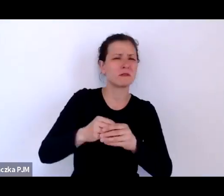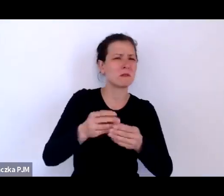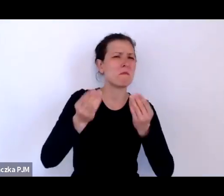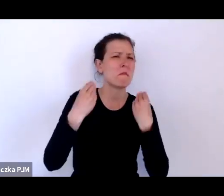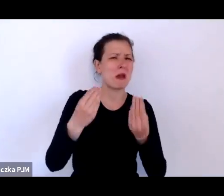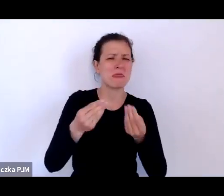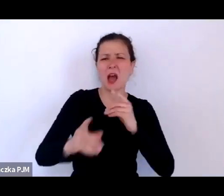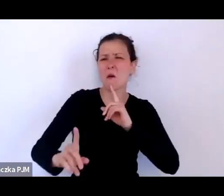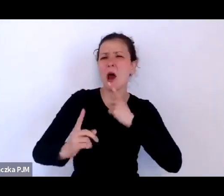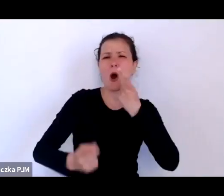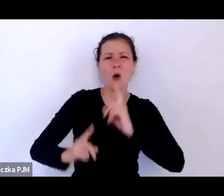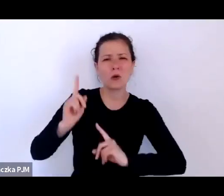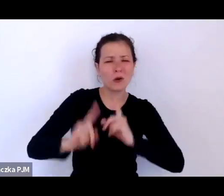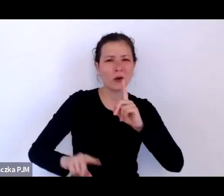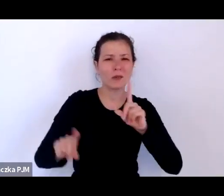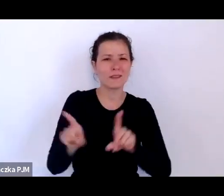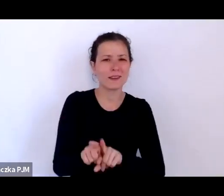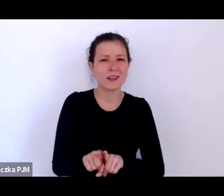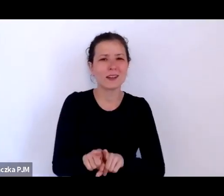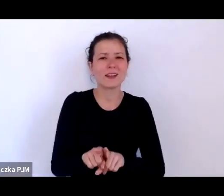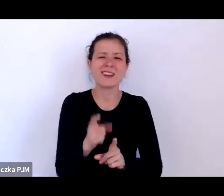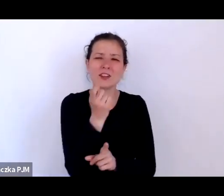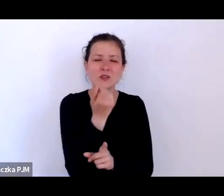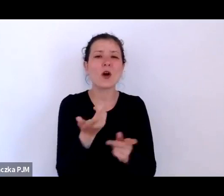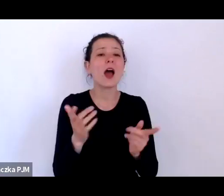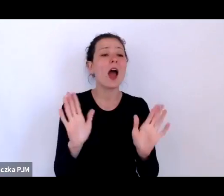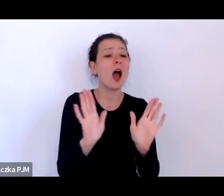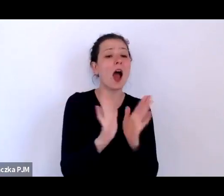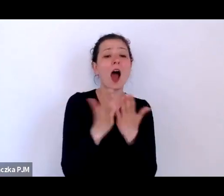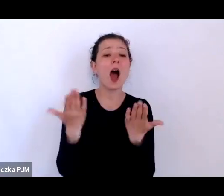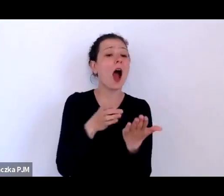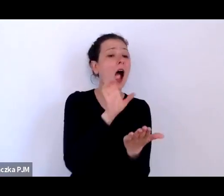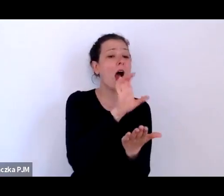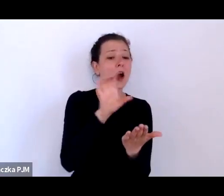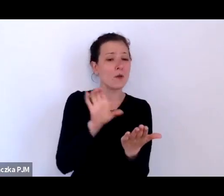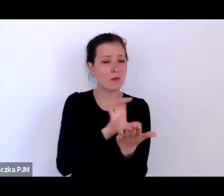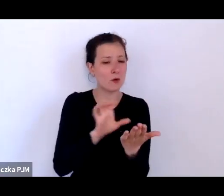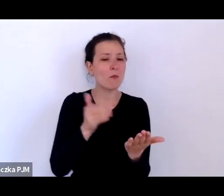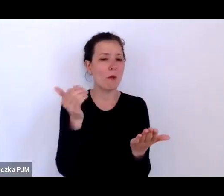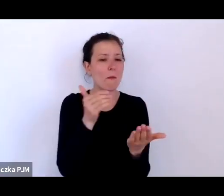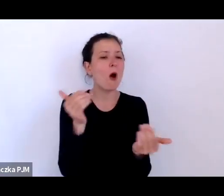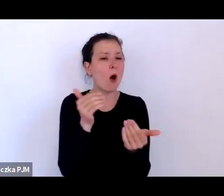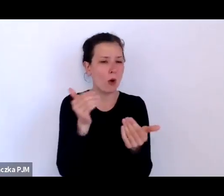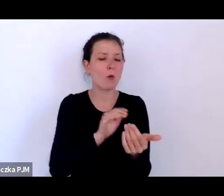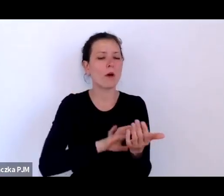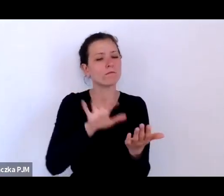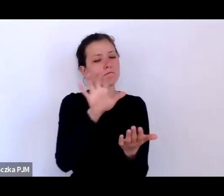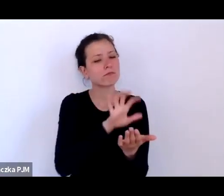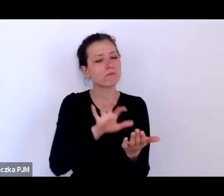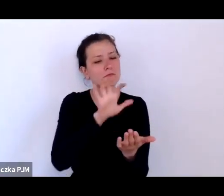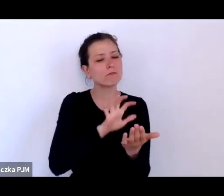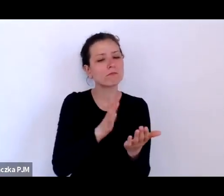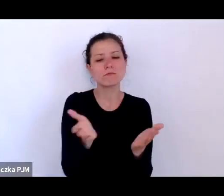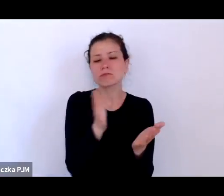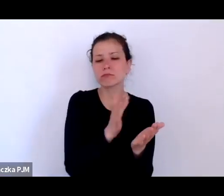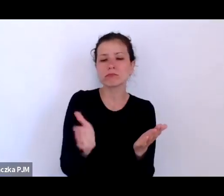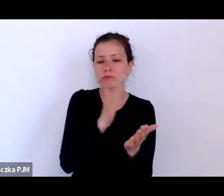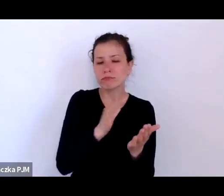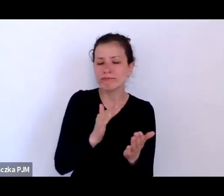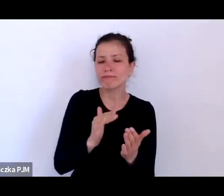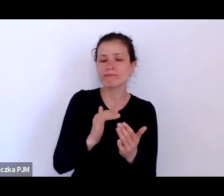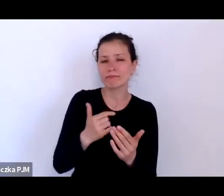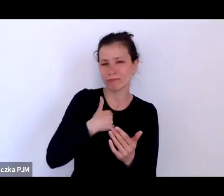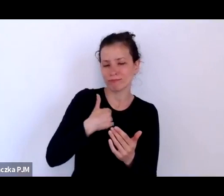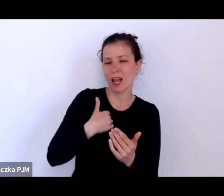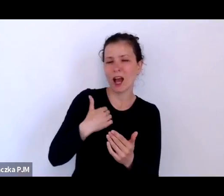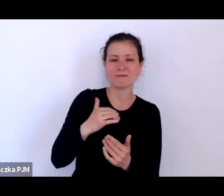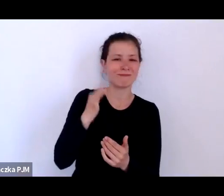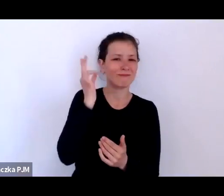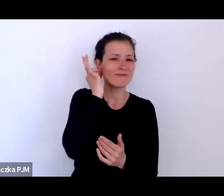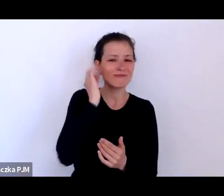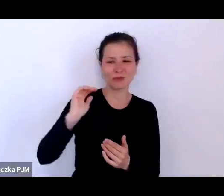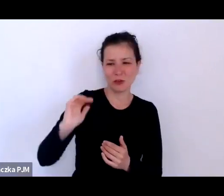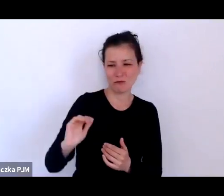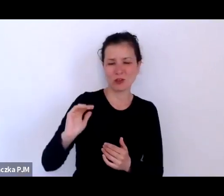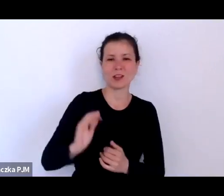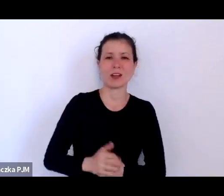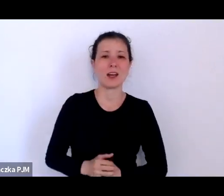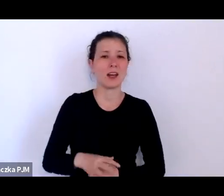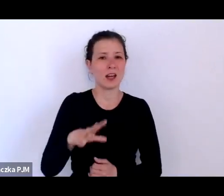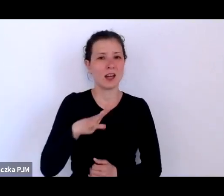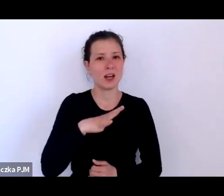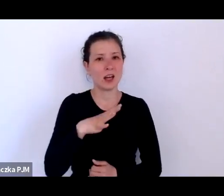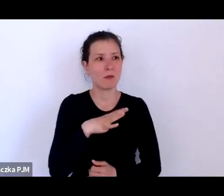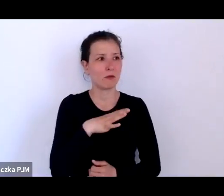a trochę też takich albumów mogłam oglądać jako dziewczynka i to był bardzo skontrastowany obraz